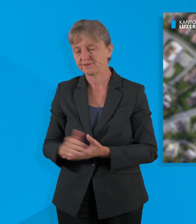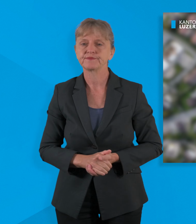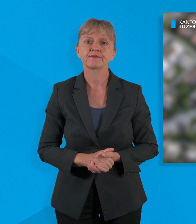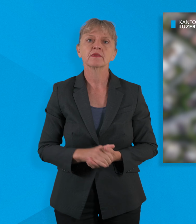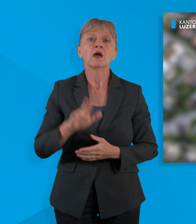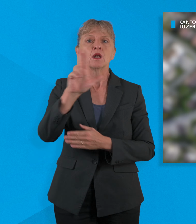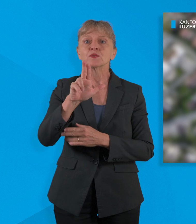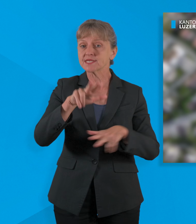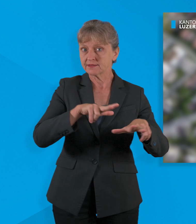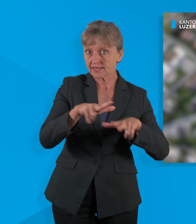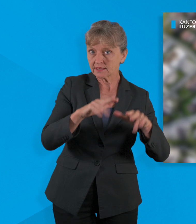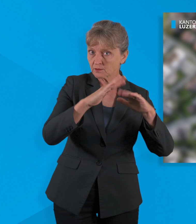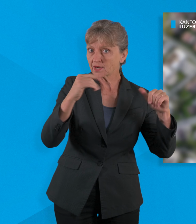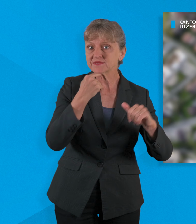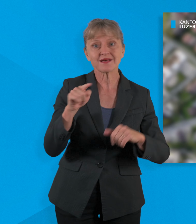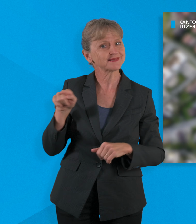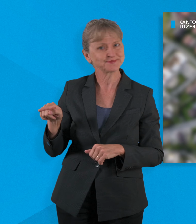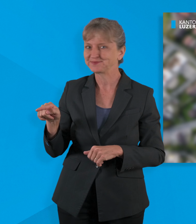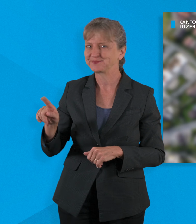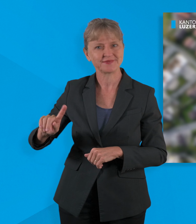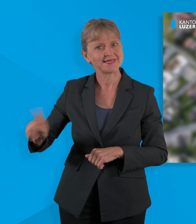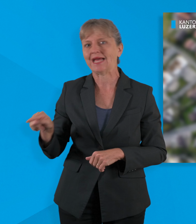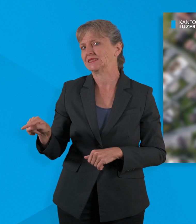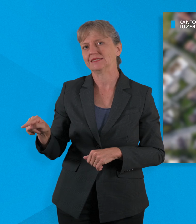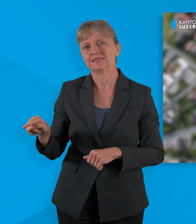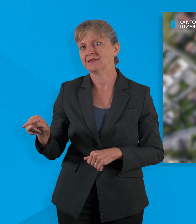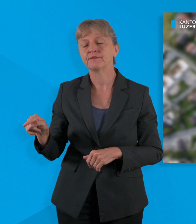Die Luzerner Regierung und das Parlament sagen Nein zur Initiative.